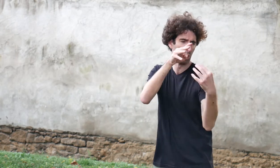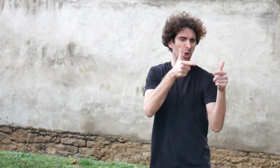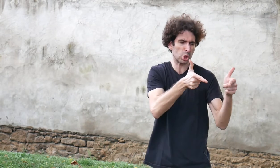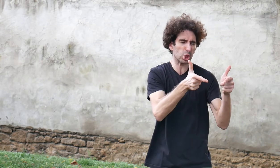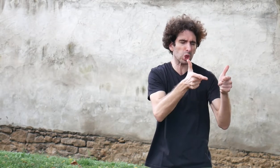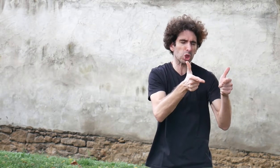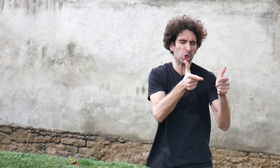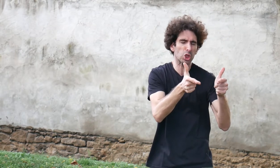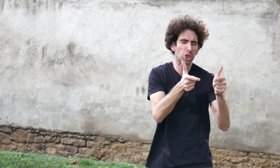une attaque massive !